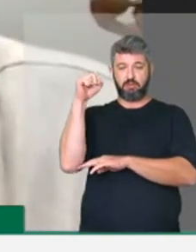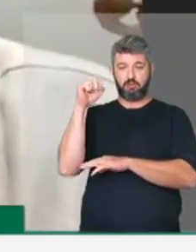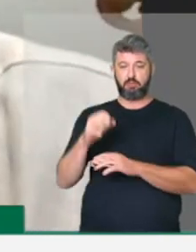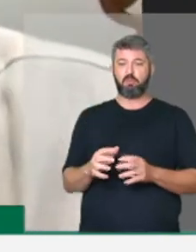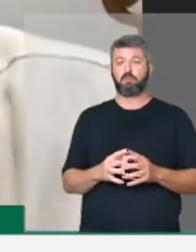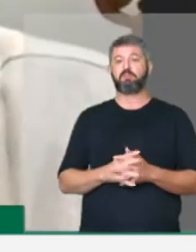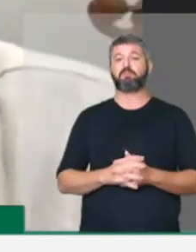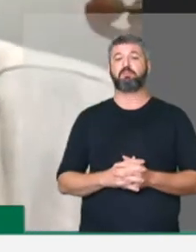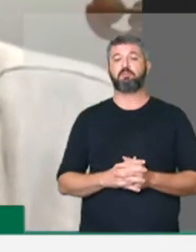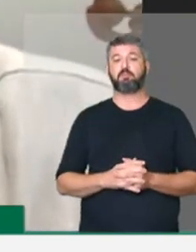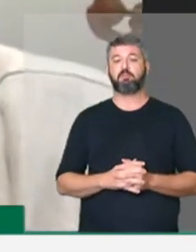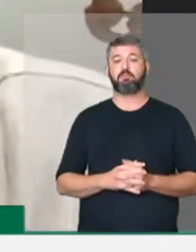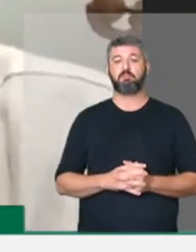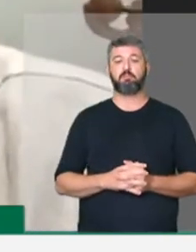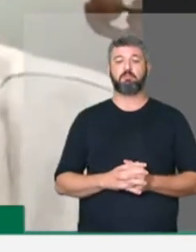PREOCUPADO COM A QUESTÃO POR VÁRIAS VEZES EM DEBATE